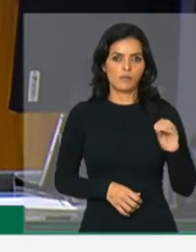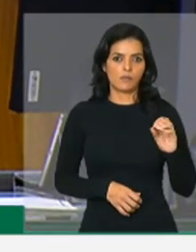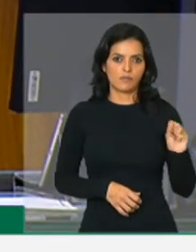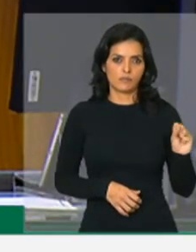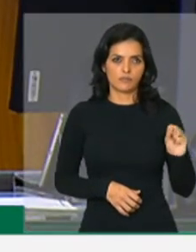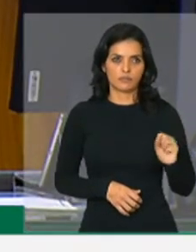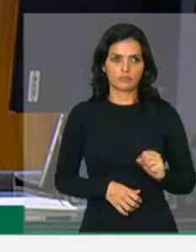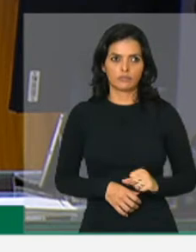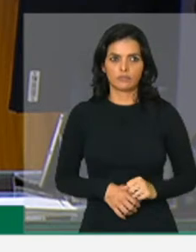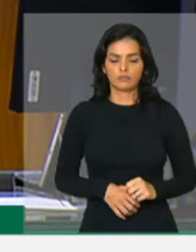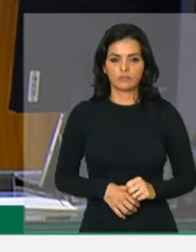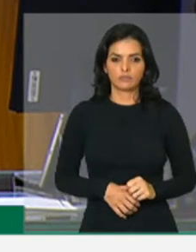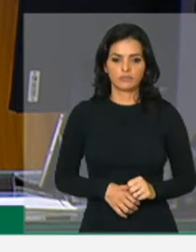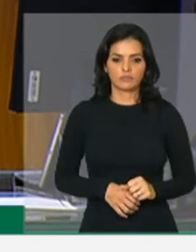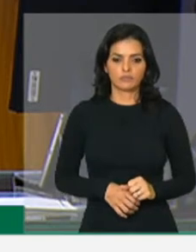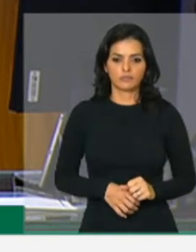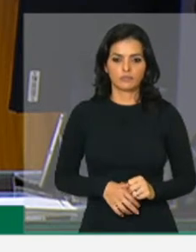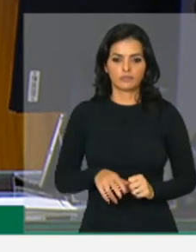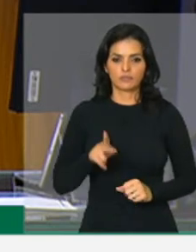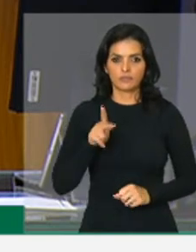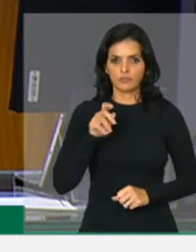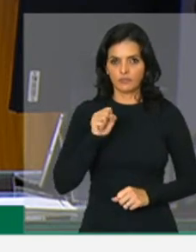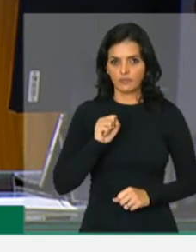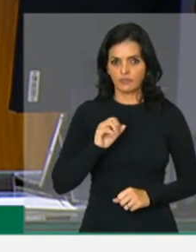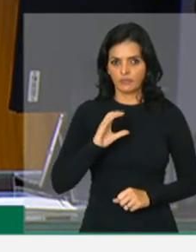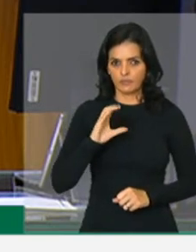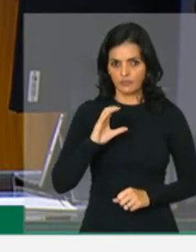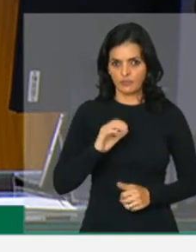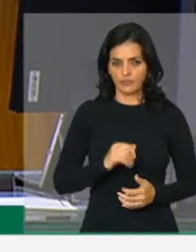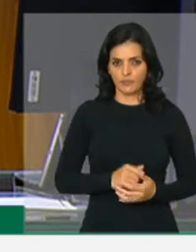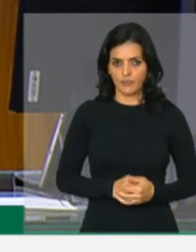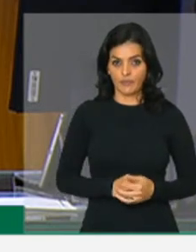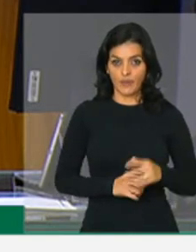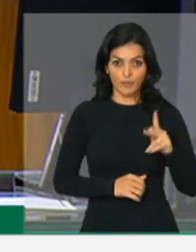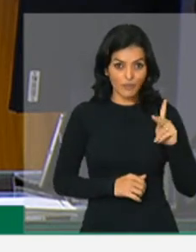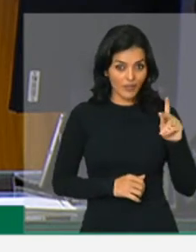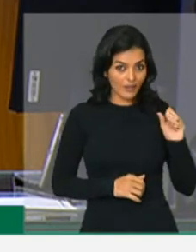OBRIGADO. PTB. MDB, DEPUTADO. [DEPUTADO]: MDB